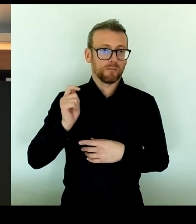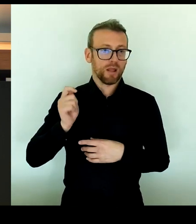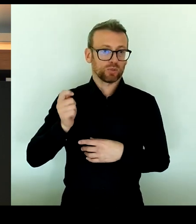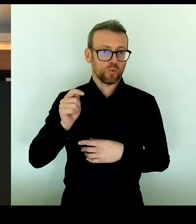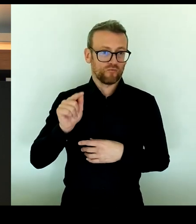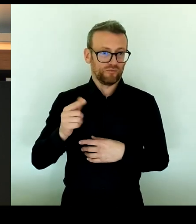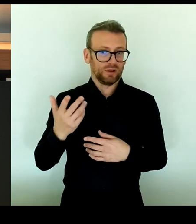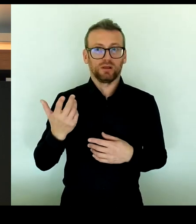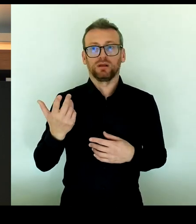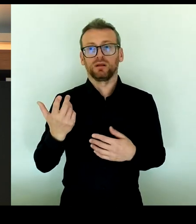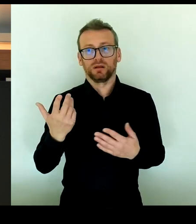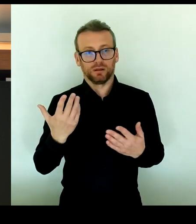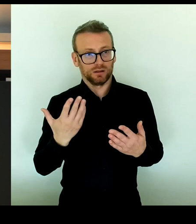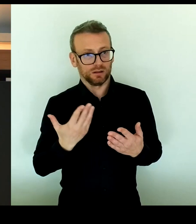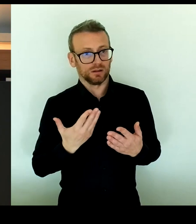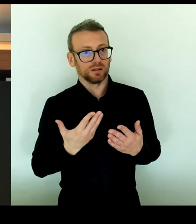in geringer Stückzahl Wohnungen zu bauen.